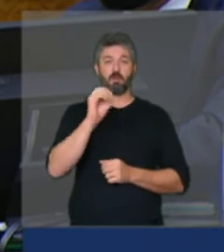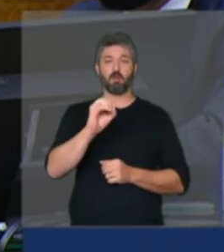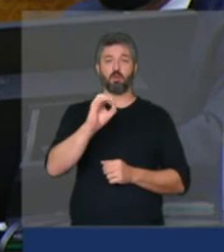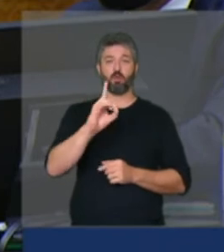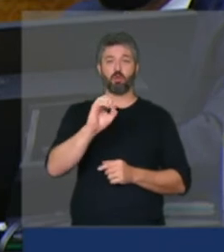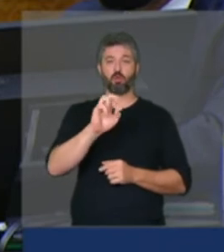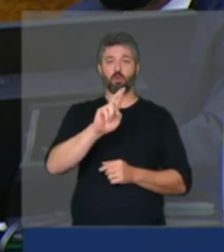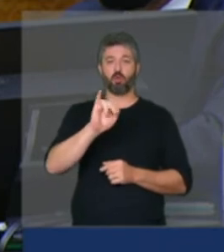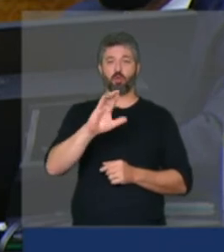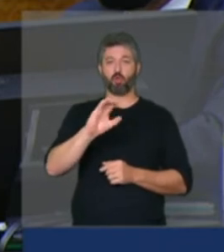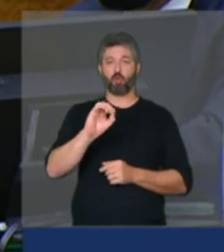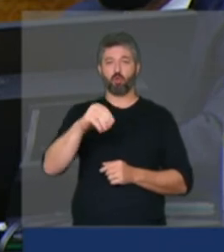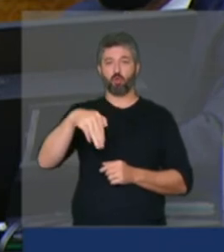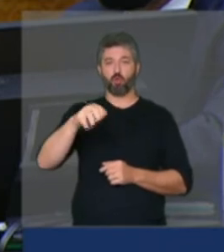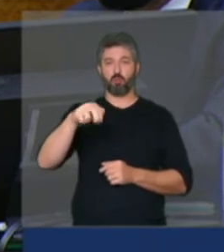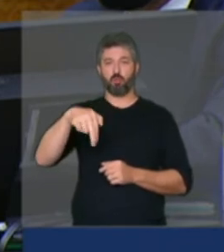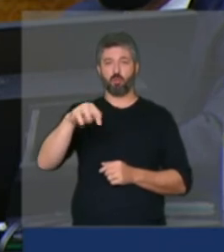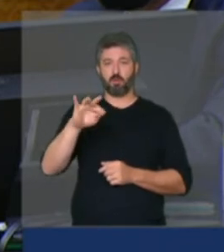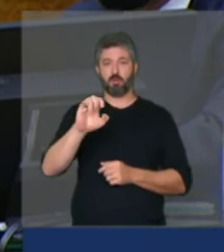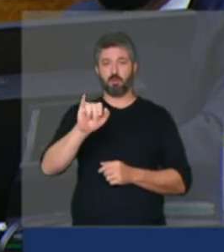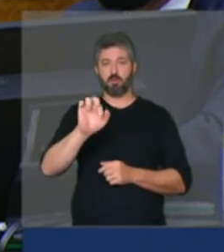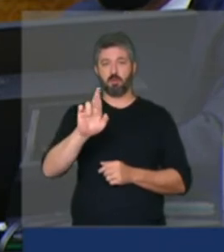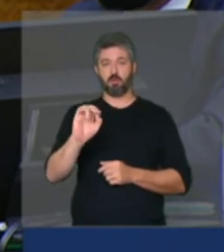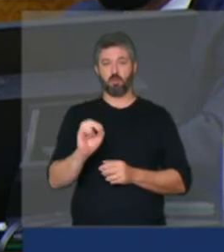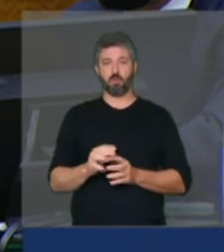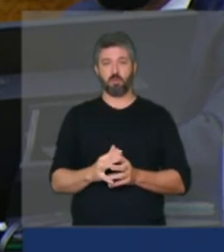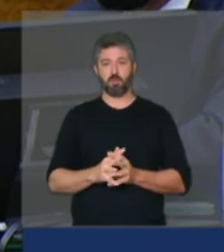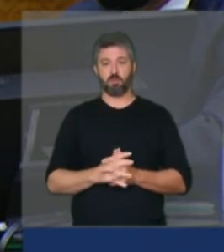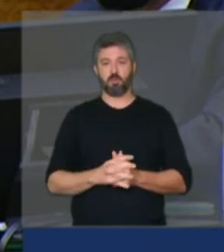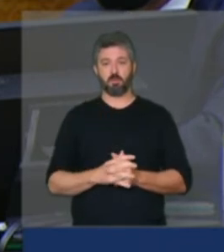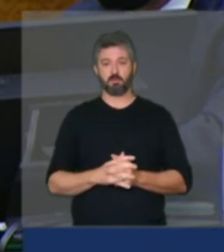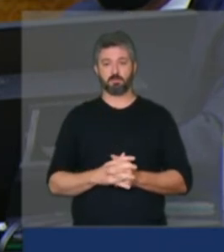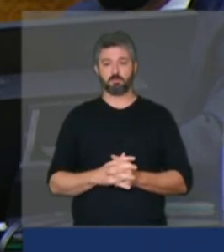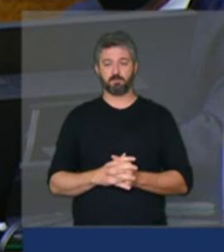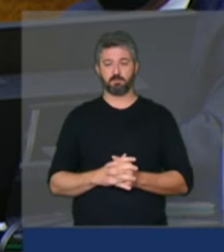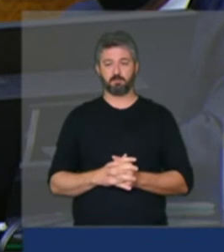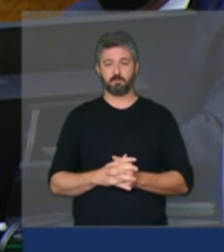DEPUTADO ODORICO MONTEIRO. DEPUTADO... ODORICO MONTEIRO,